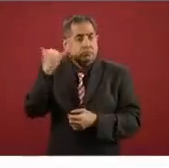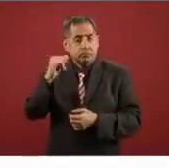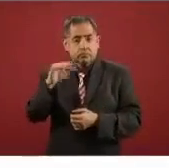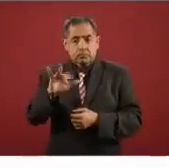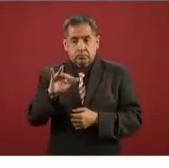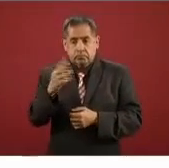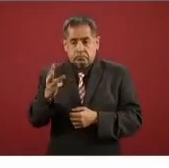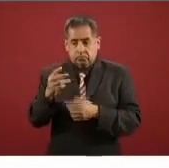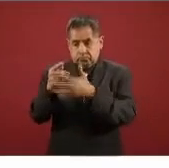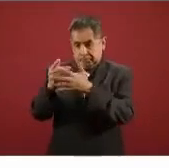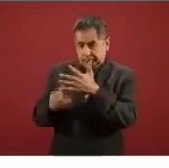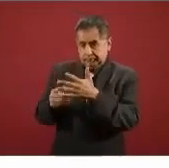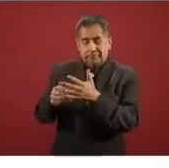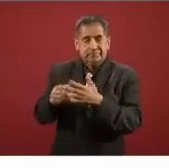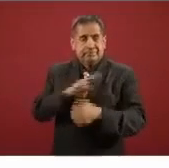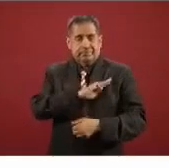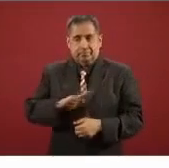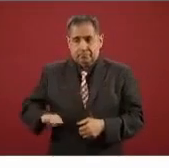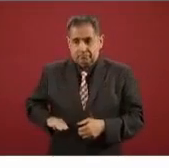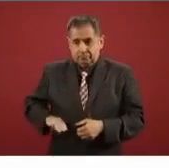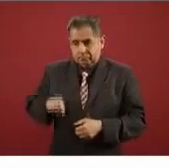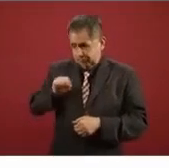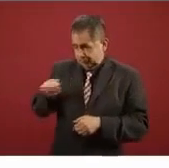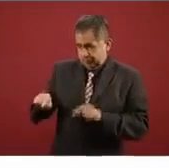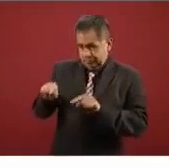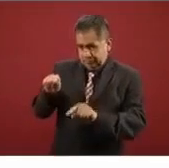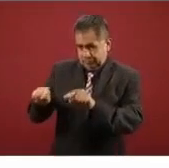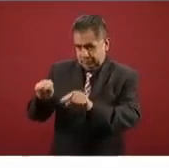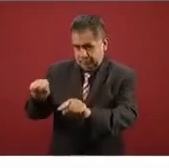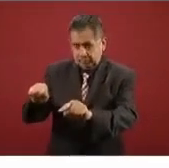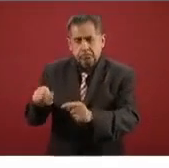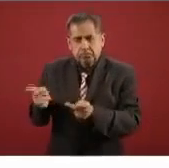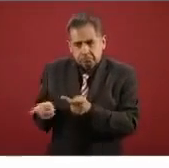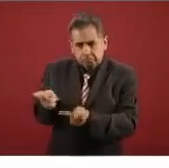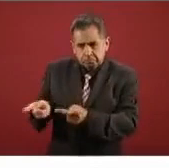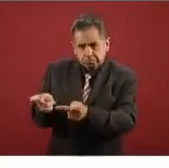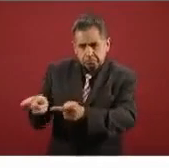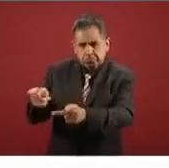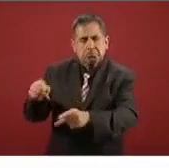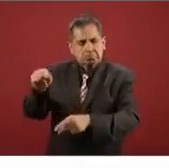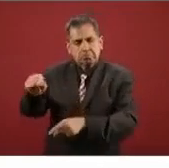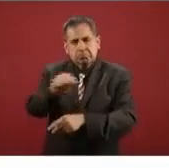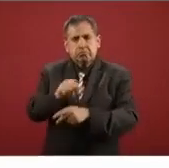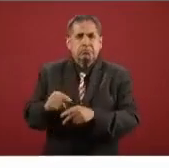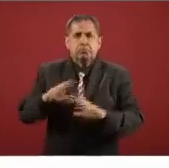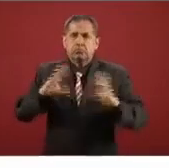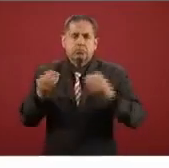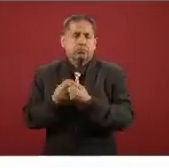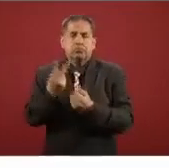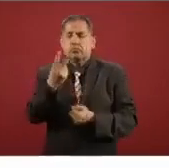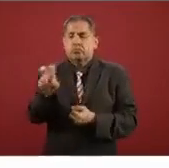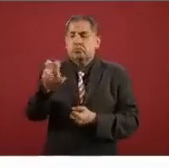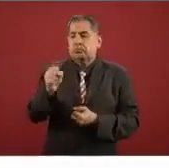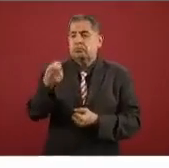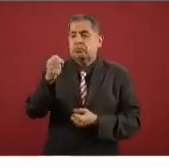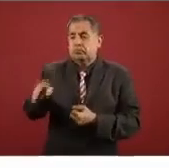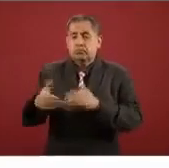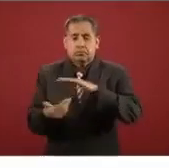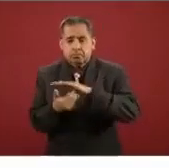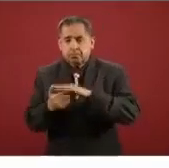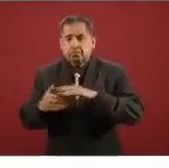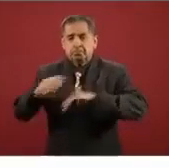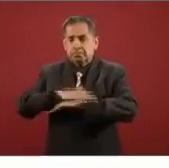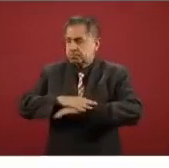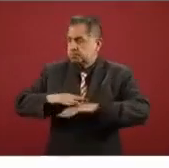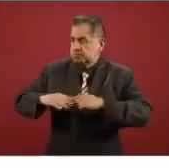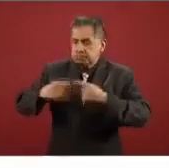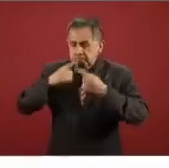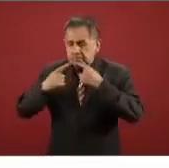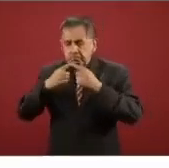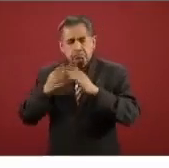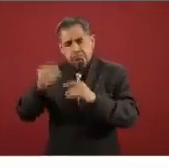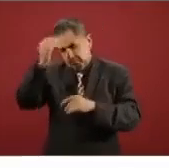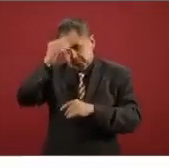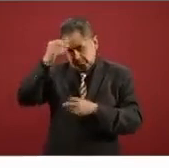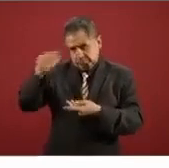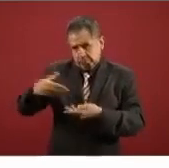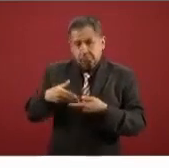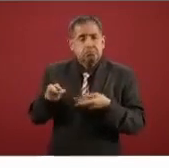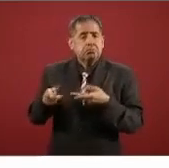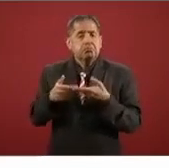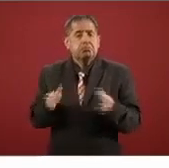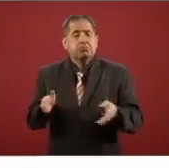En esos 84 municipios se previó que se establecieran 269 mesas y esas 269 mesas estuvieron abiertas